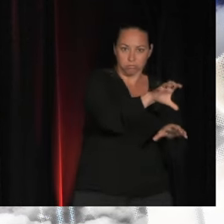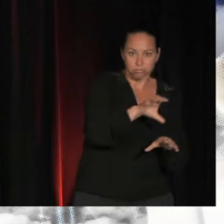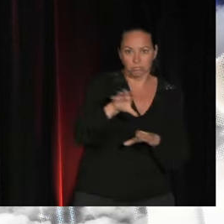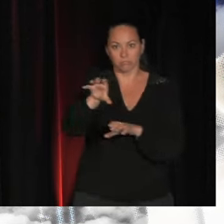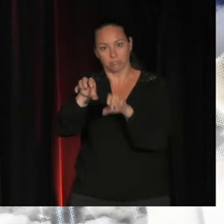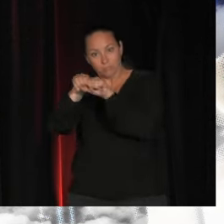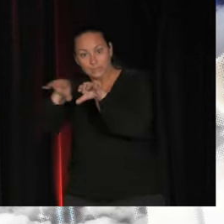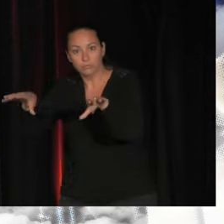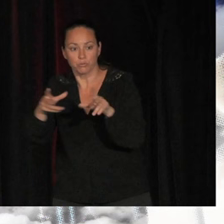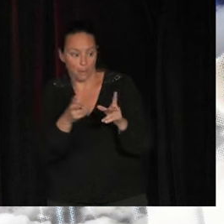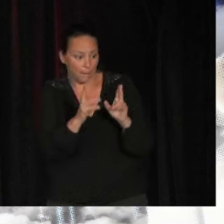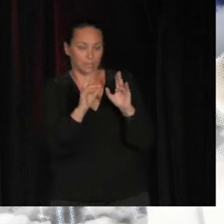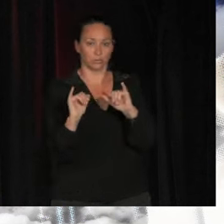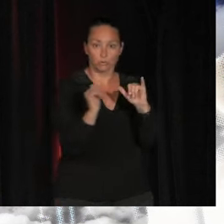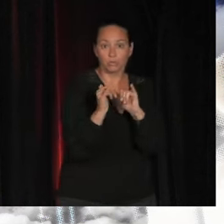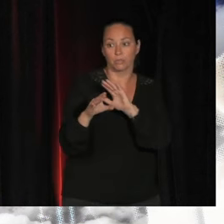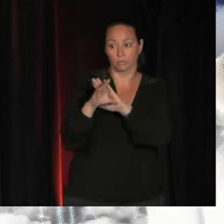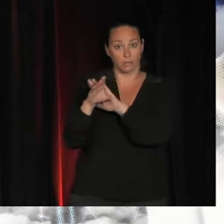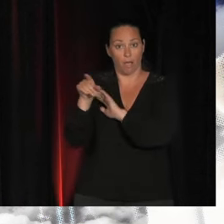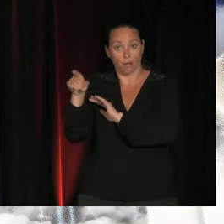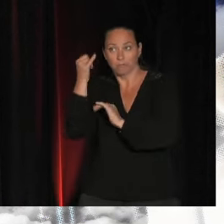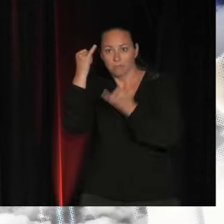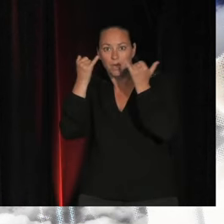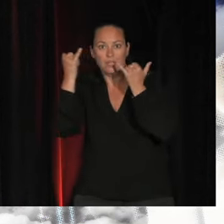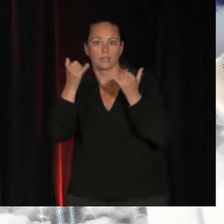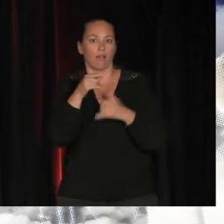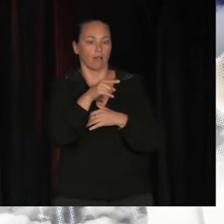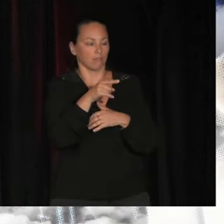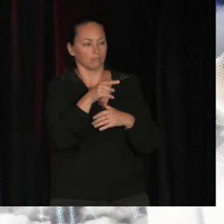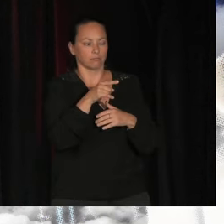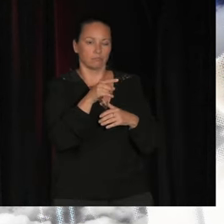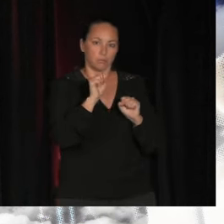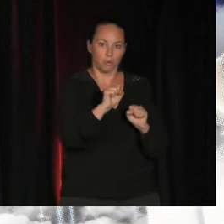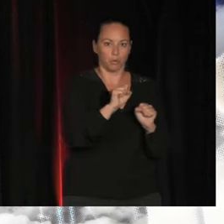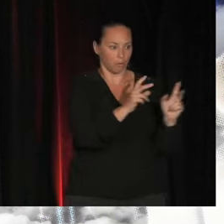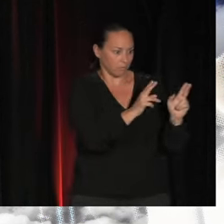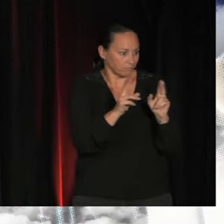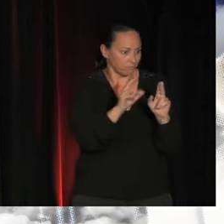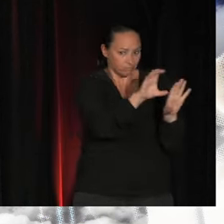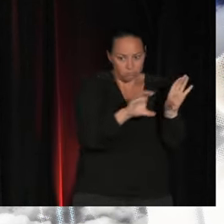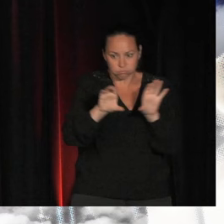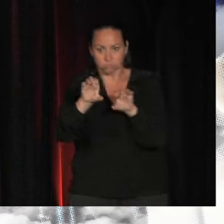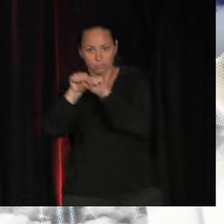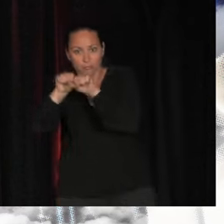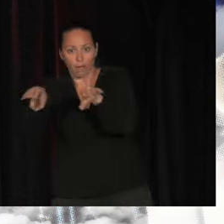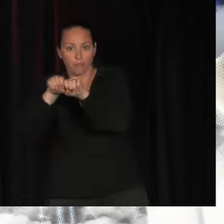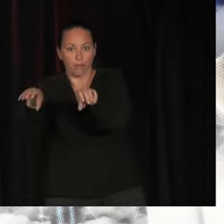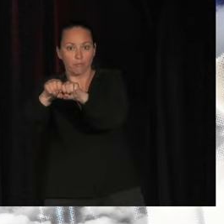Et donc le POTG a été pensé vraiment dès le début comme un truc qui serait partagé sur les réseaux et ça a marché puisque c'était devenu un même en l'espace de trois secondes et demie.